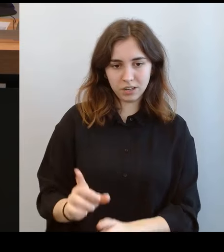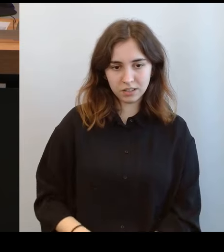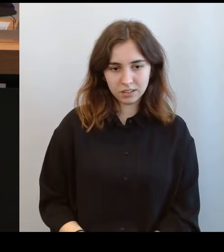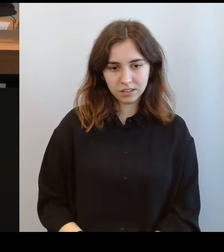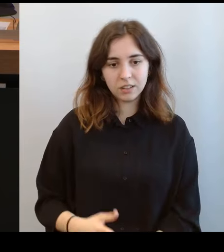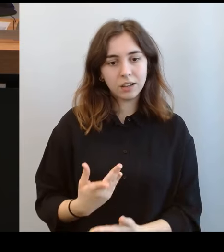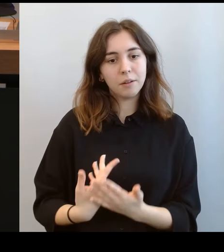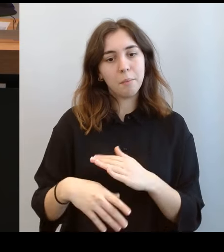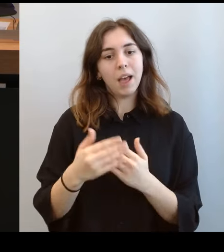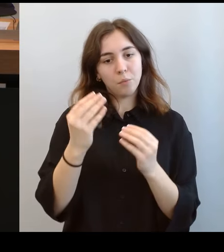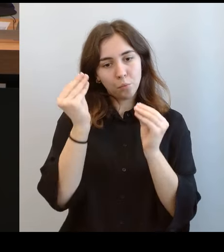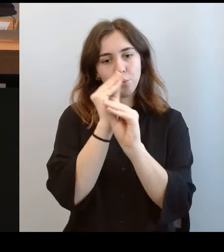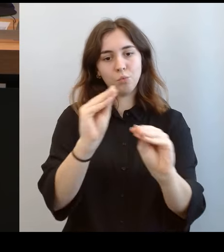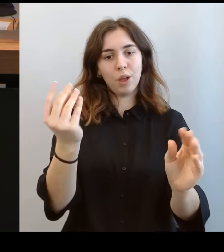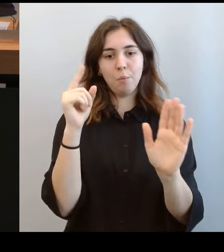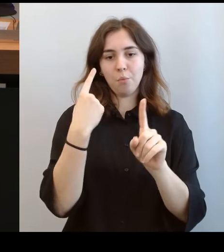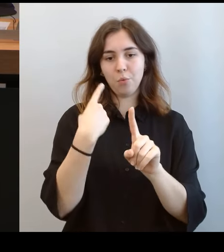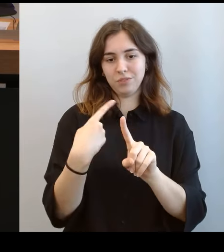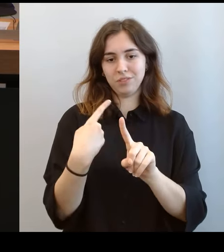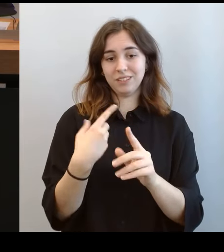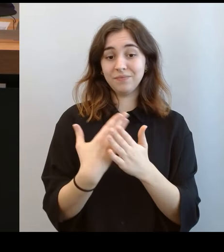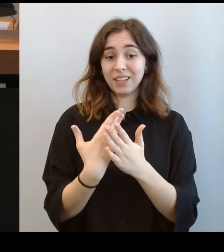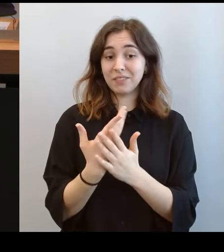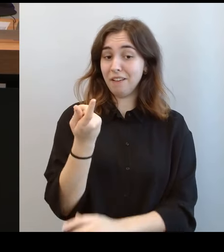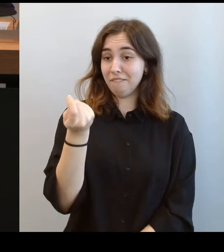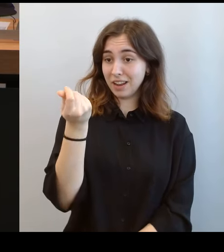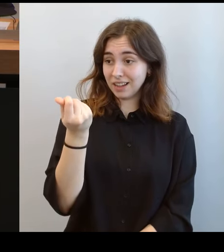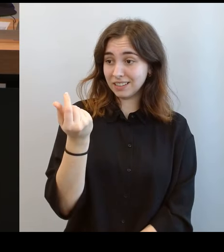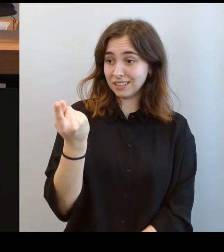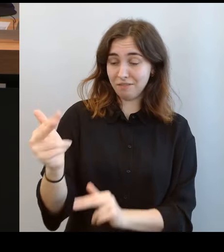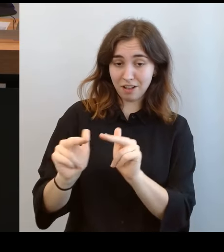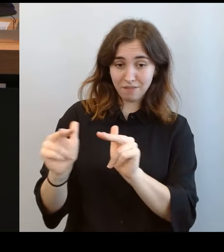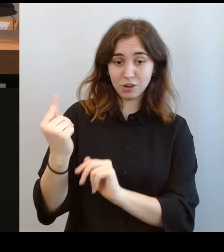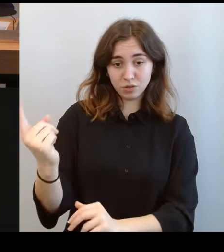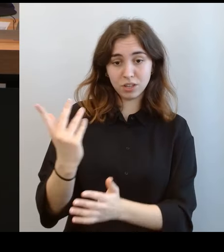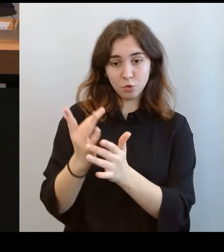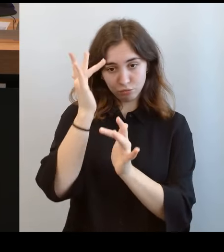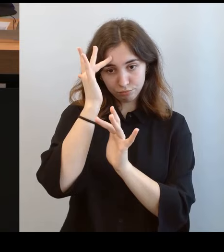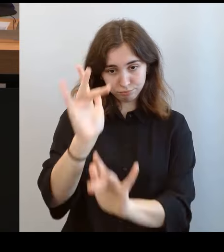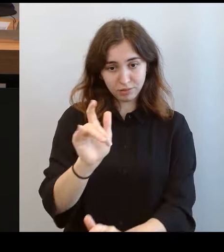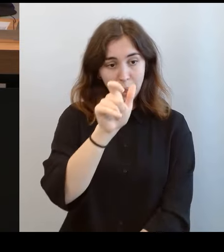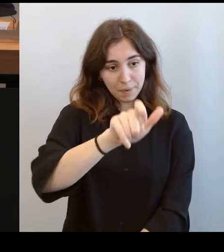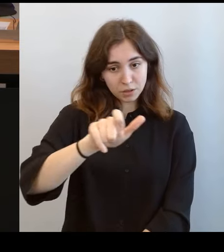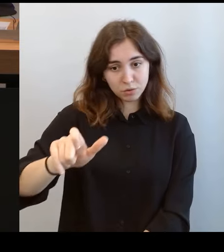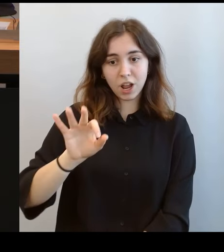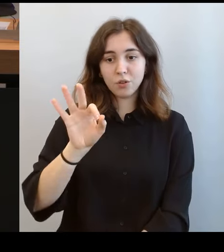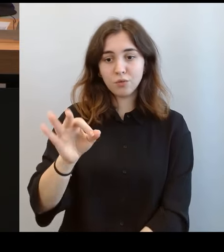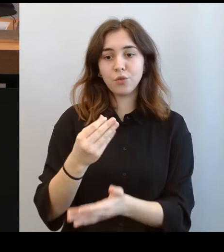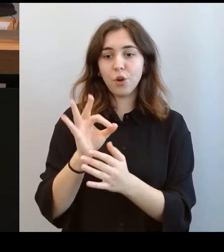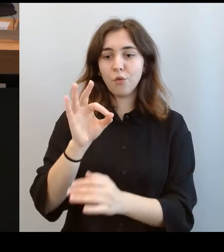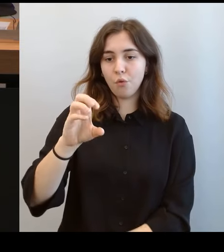Finanzen hat zum Beispiel zugestimmt, dass das Personal, das auch für die Forensik gebraucht wird, besser finanziert werden kann.